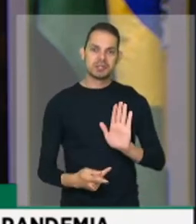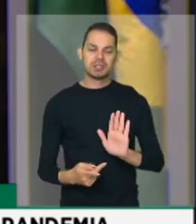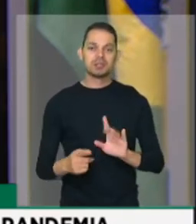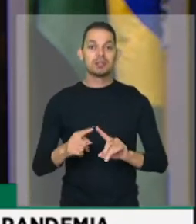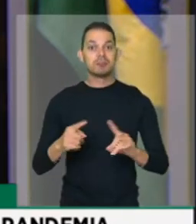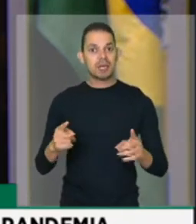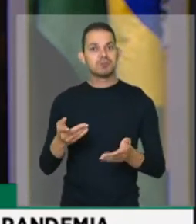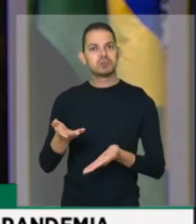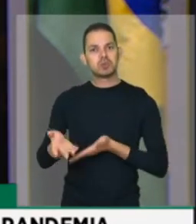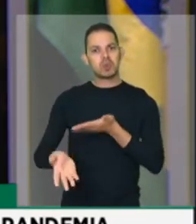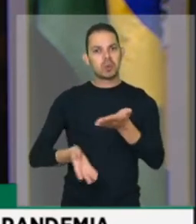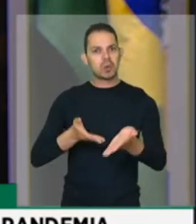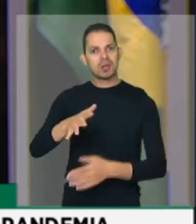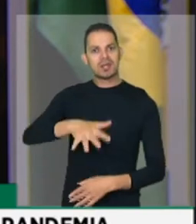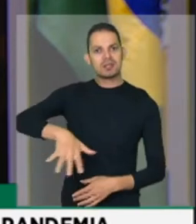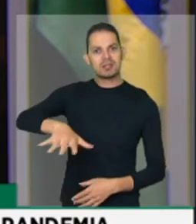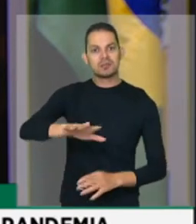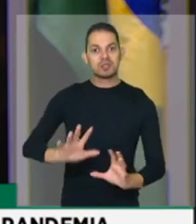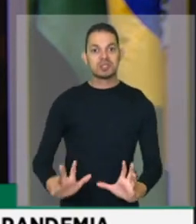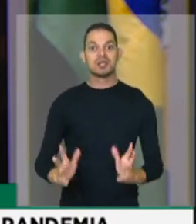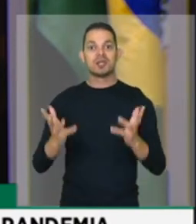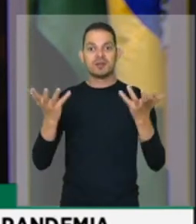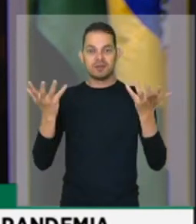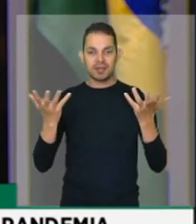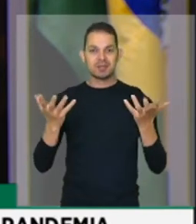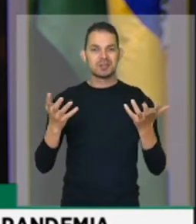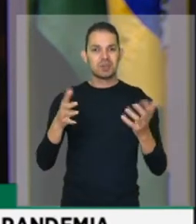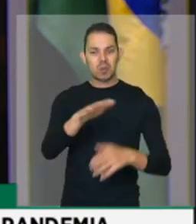TÃO PREJUDICADO... PELA PANDEMIA. COMO NÓS SABEMOS,